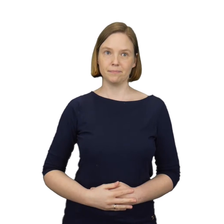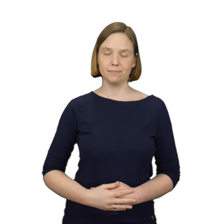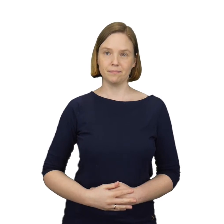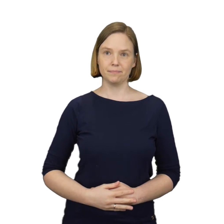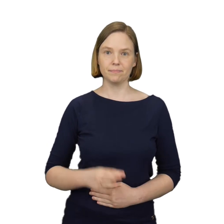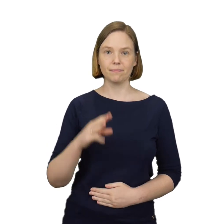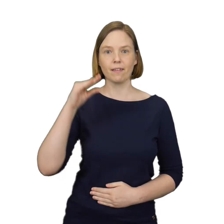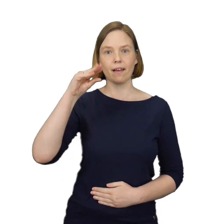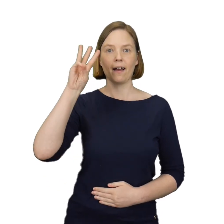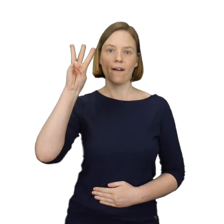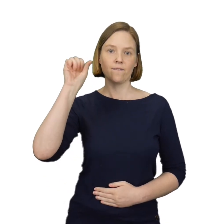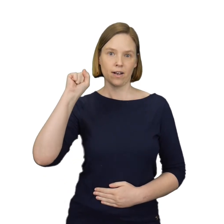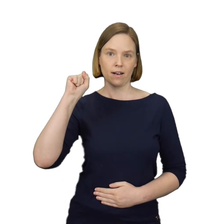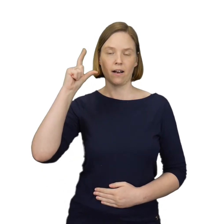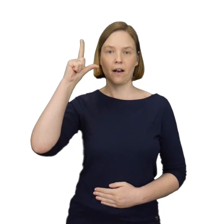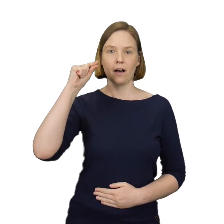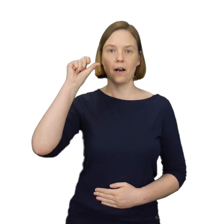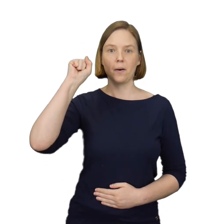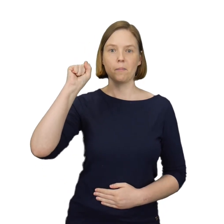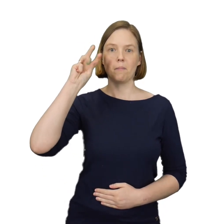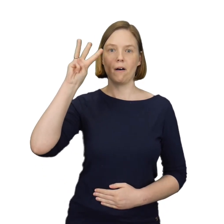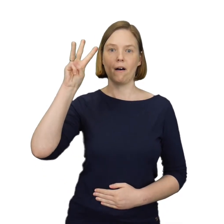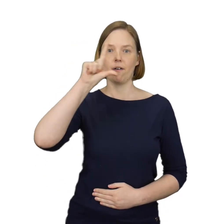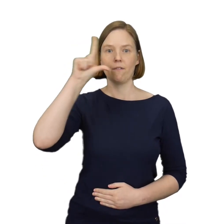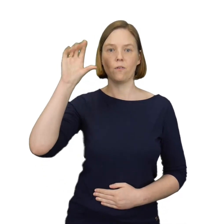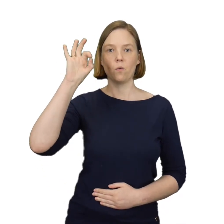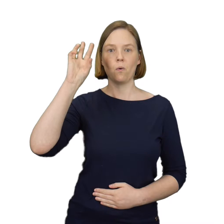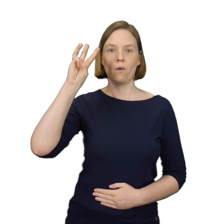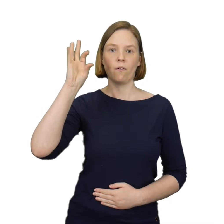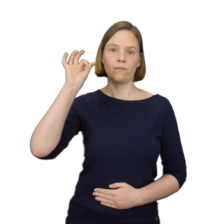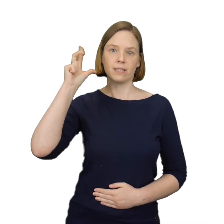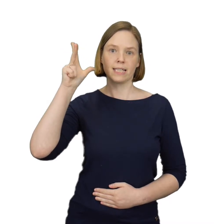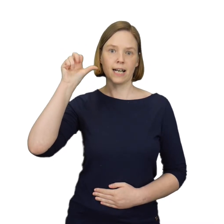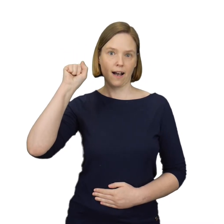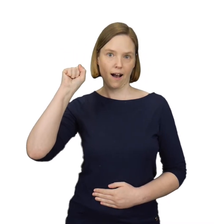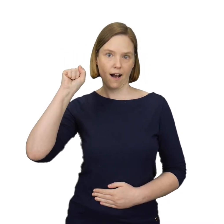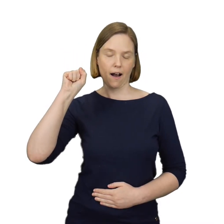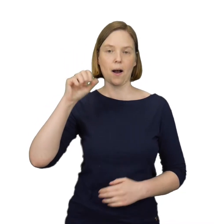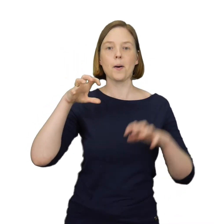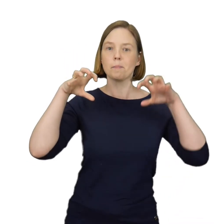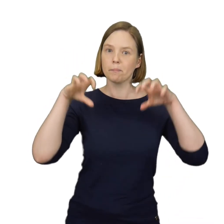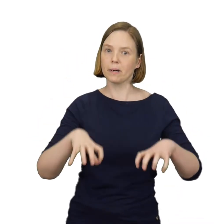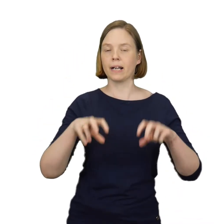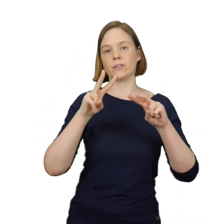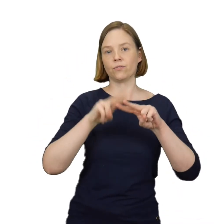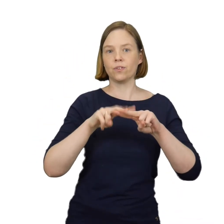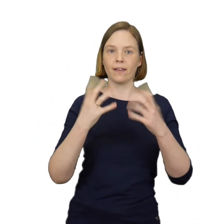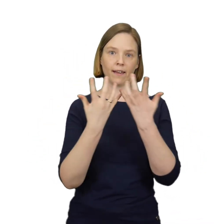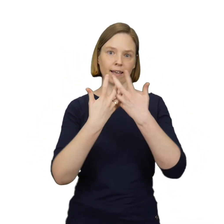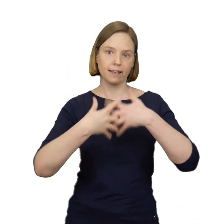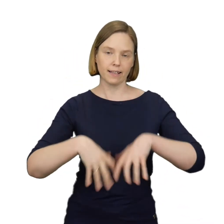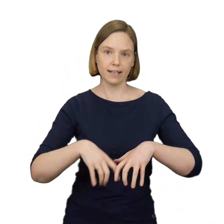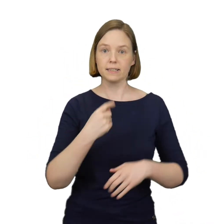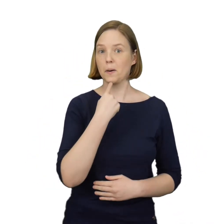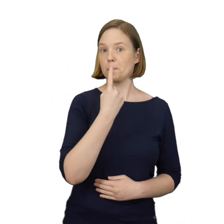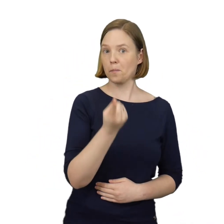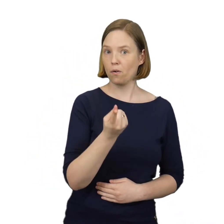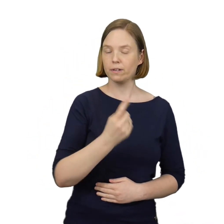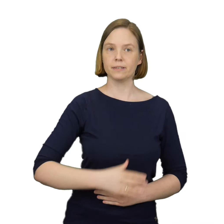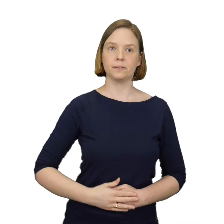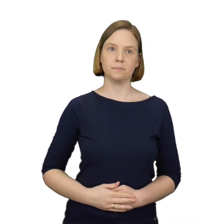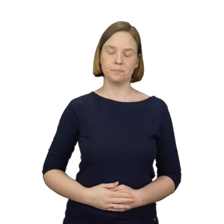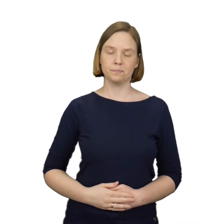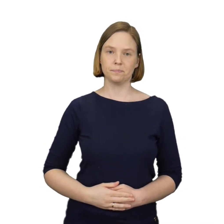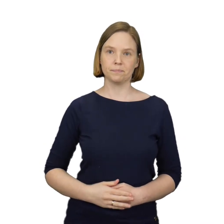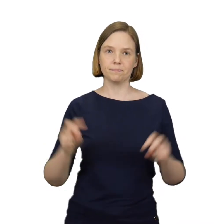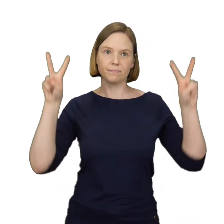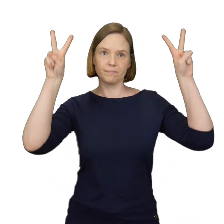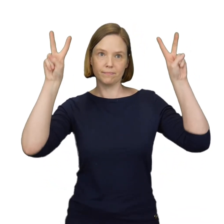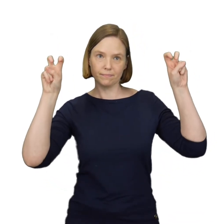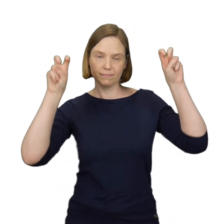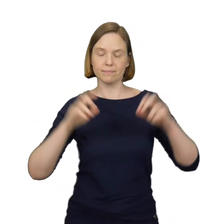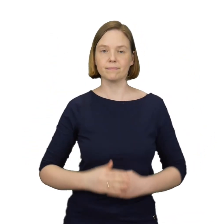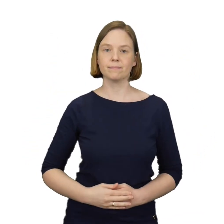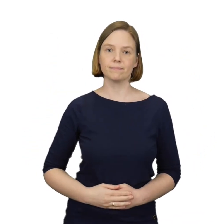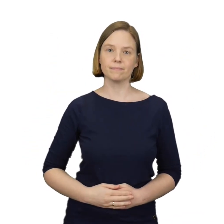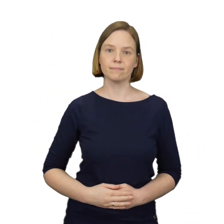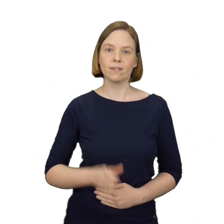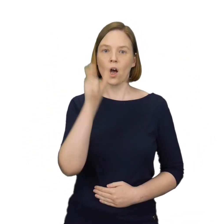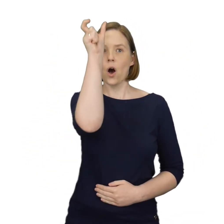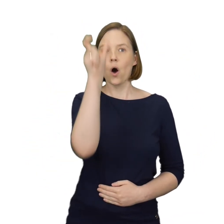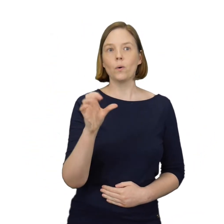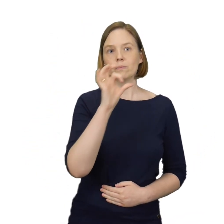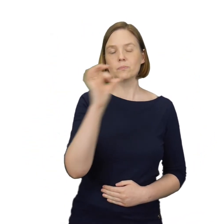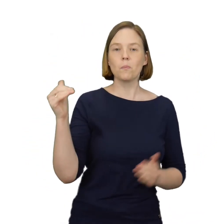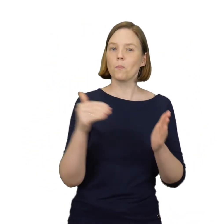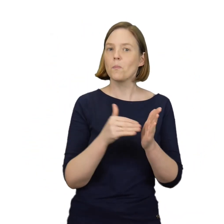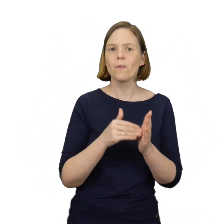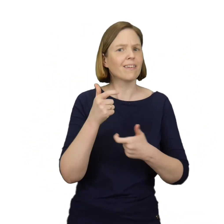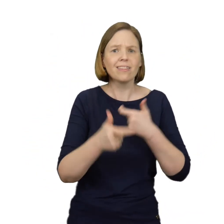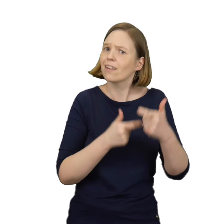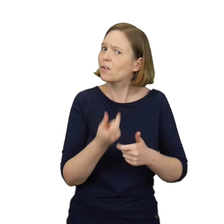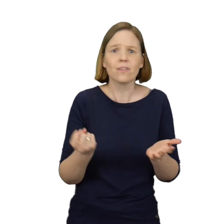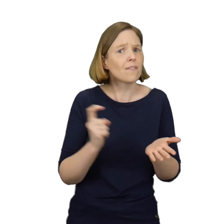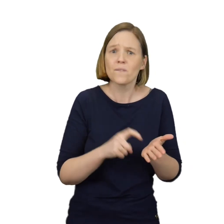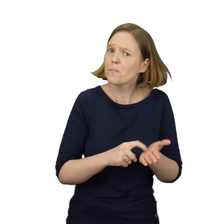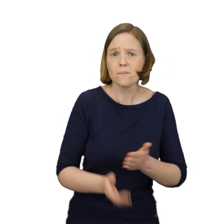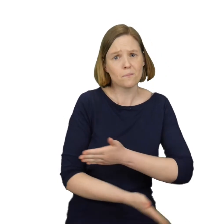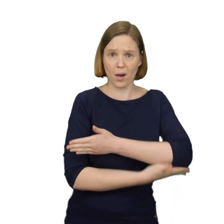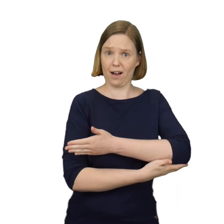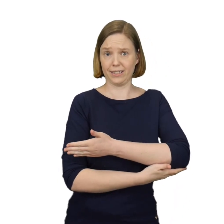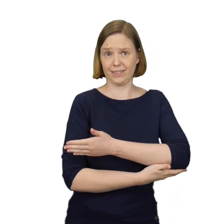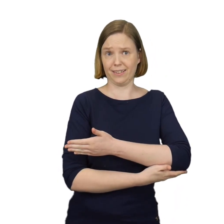Osoby ze szczególnymi potrzebami nie żądają udogodnień.